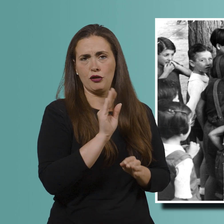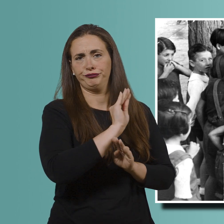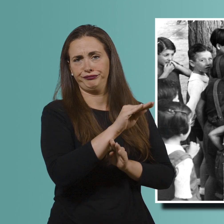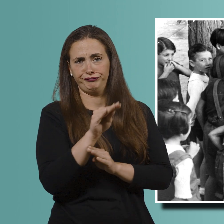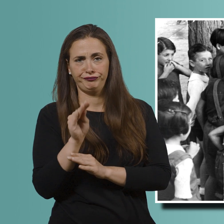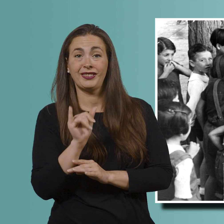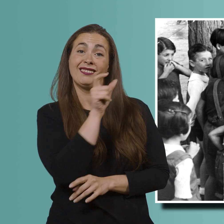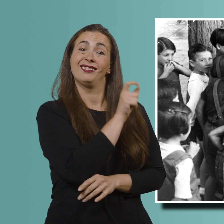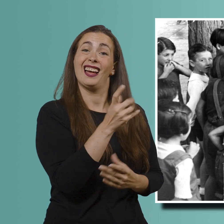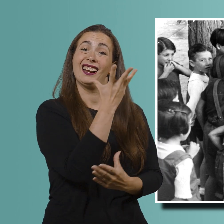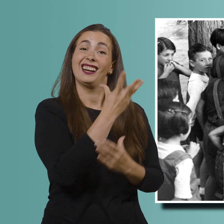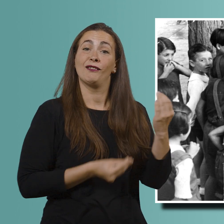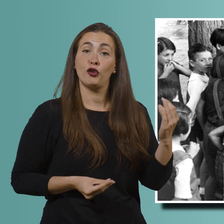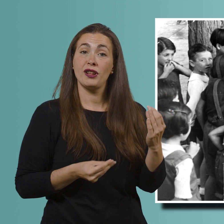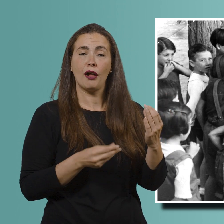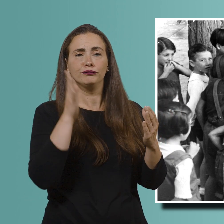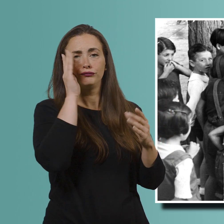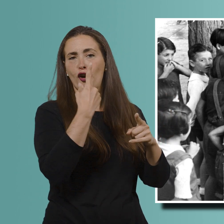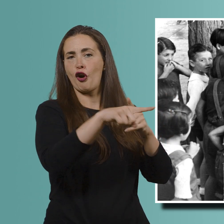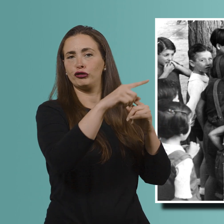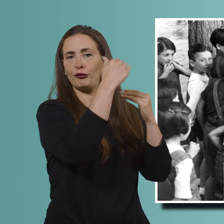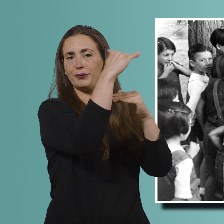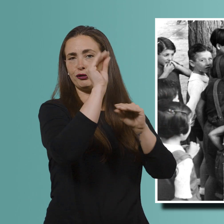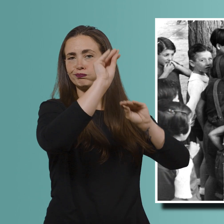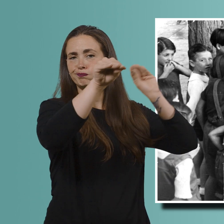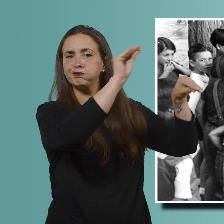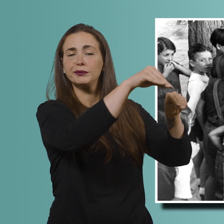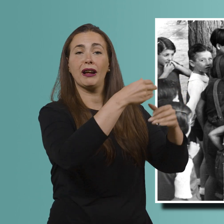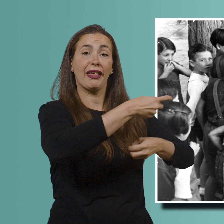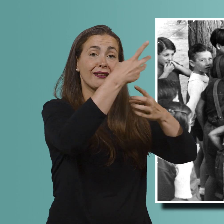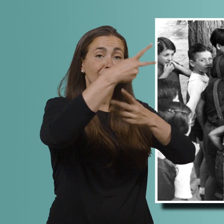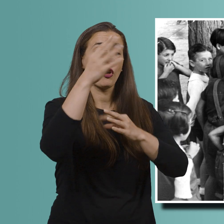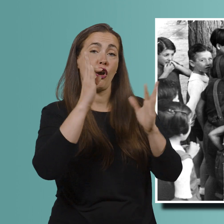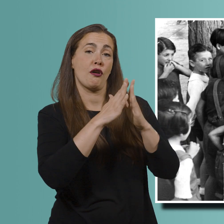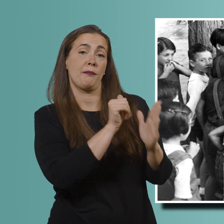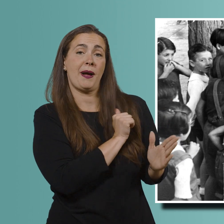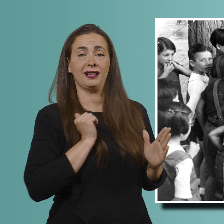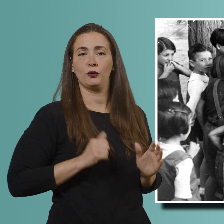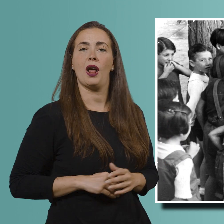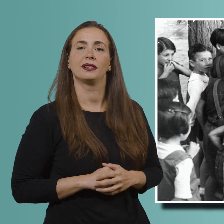els refugiats serien allotjats en altres edificis o cases particulars.